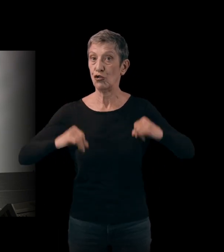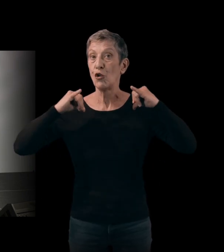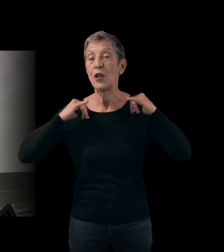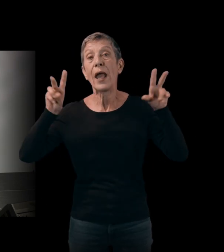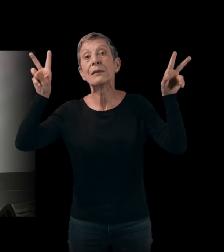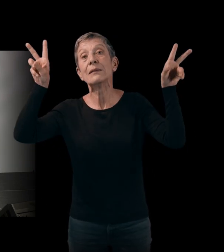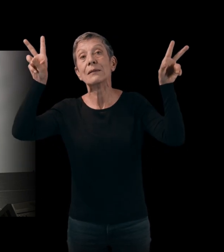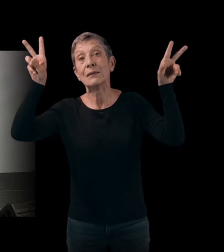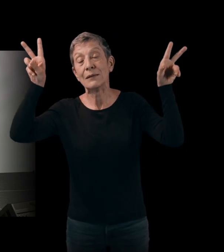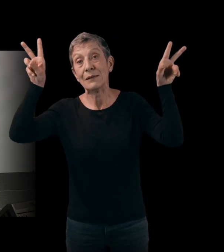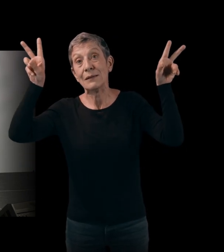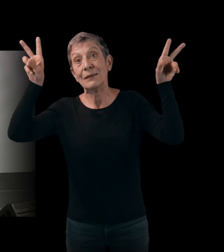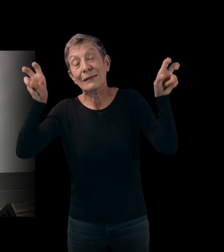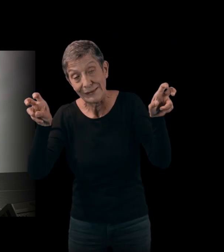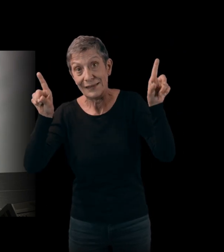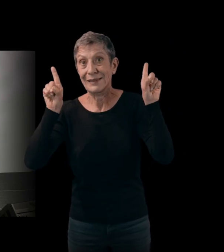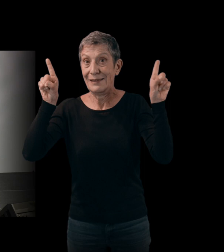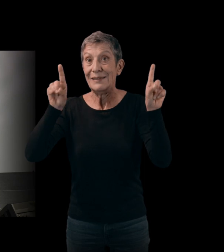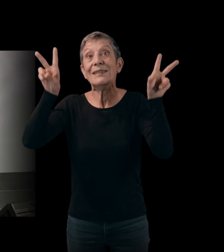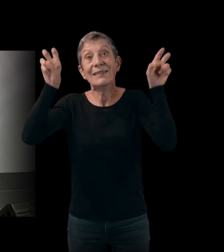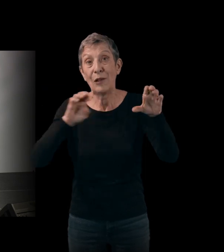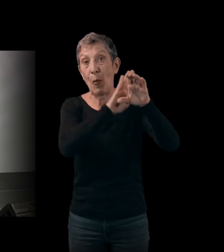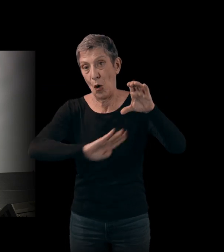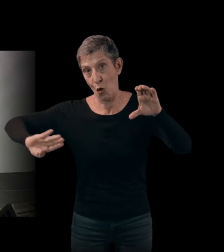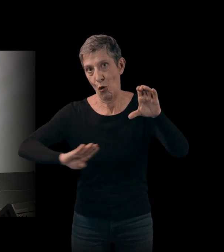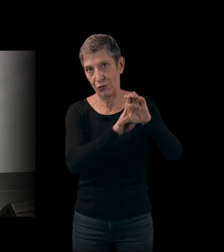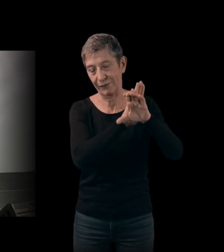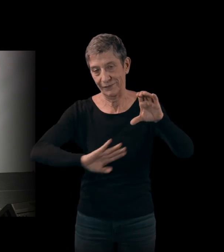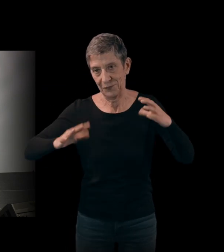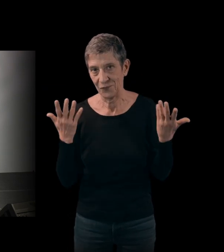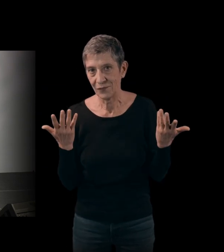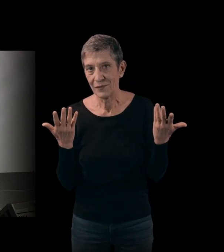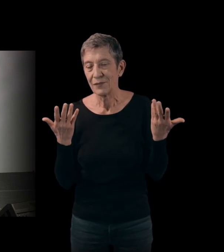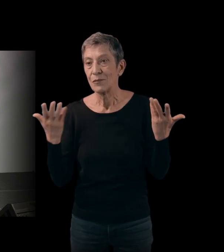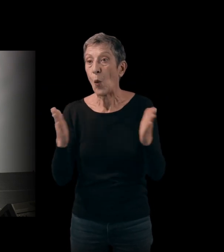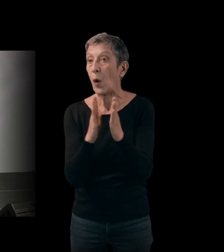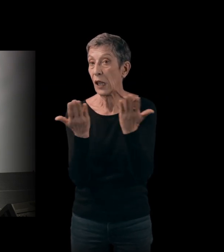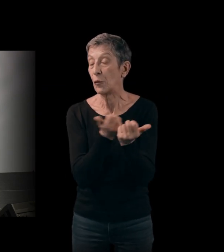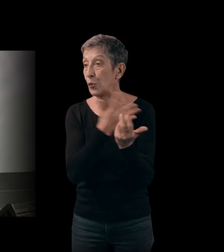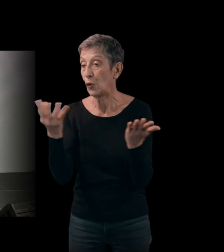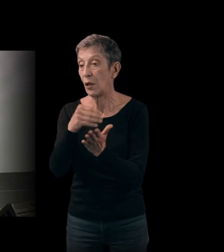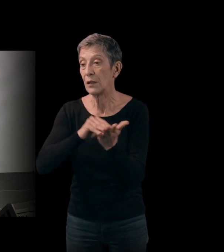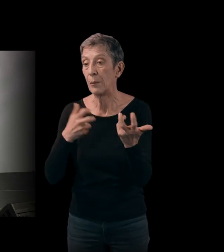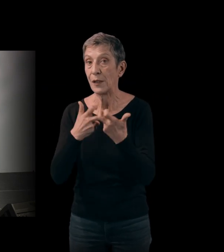avec des guillemets, que vous prenez soin d'utiliser, de banlieue, dans divers livres dont Jeunesse française qui vient